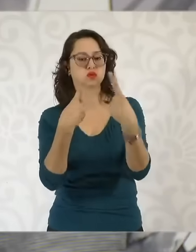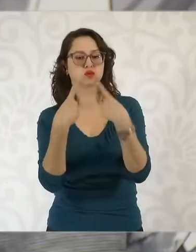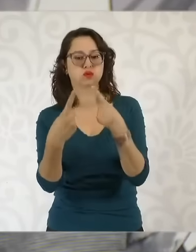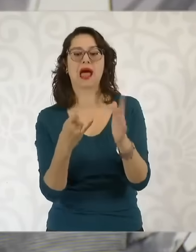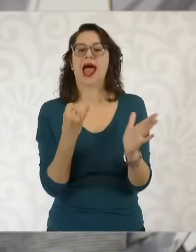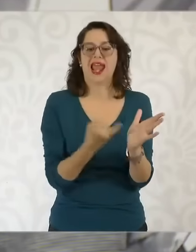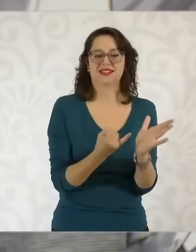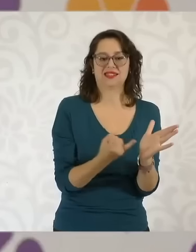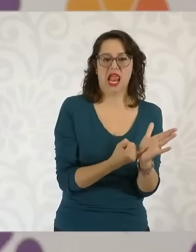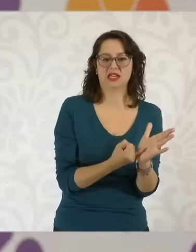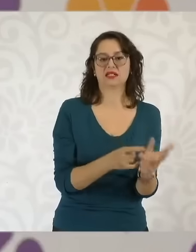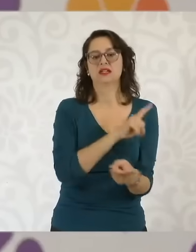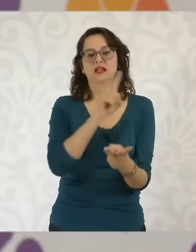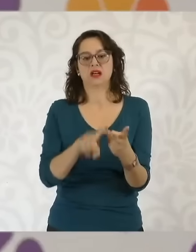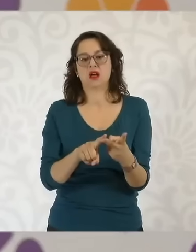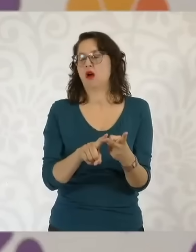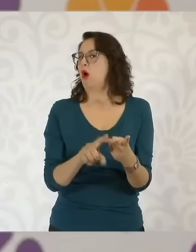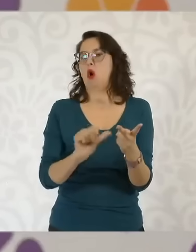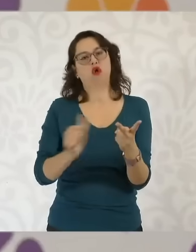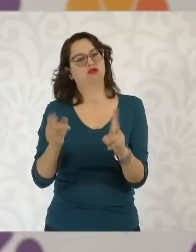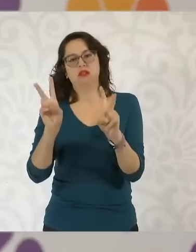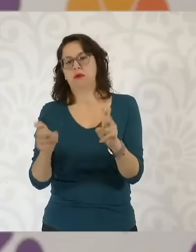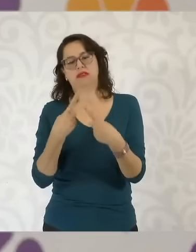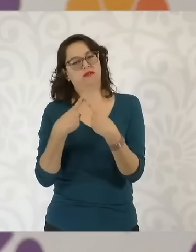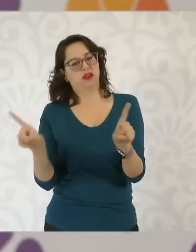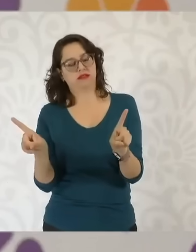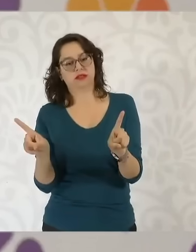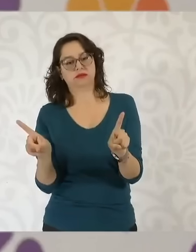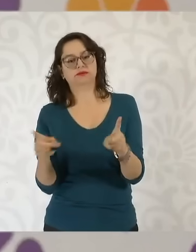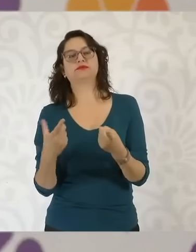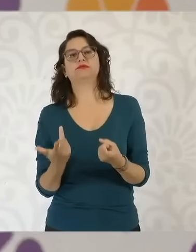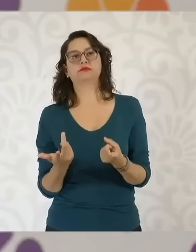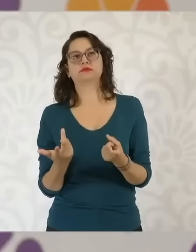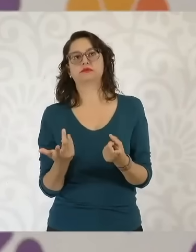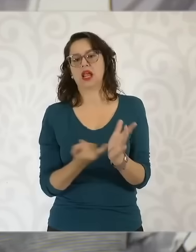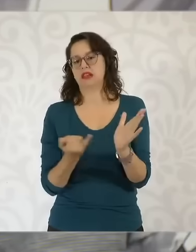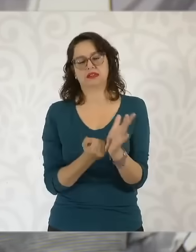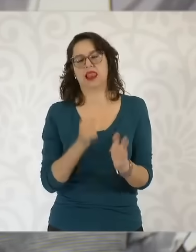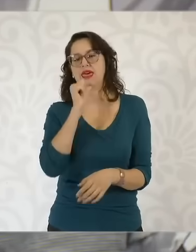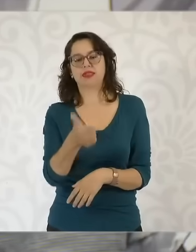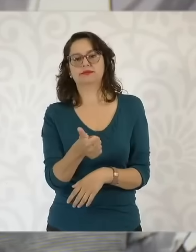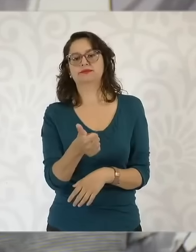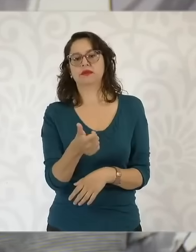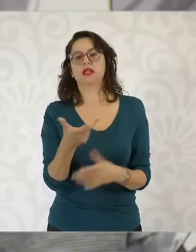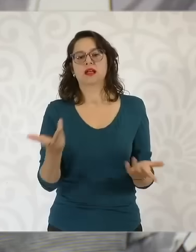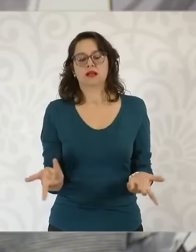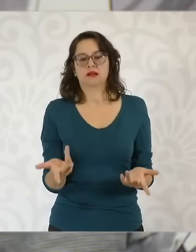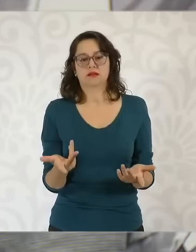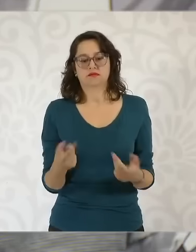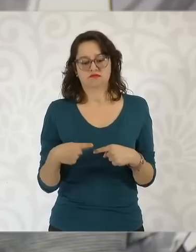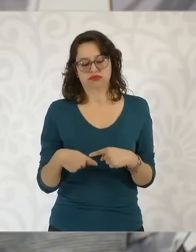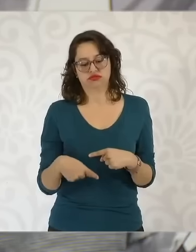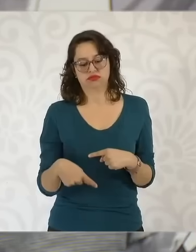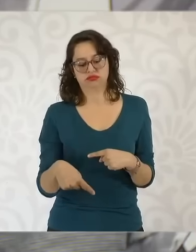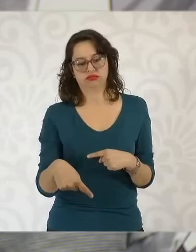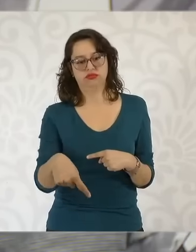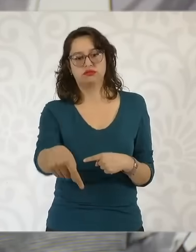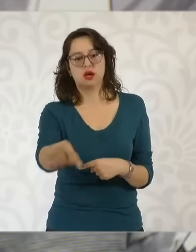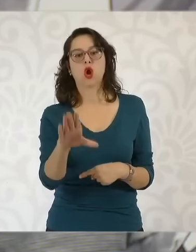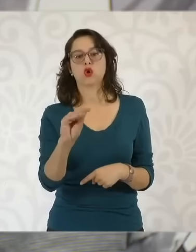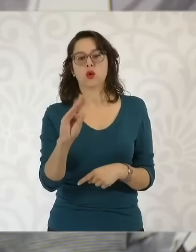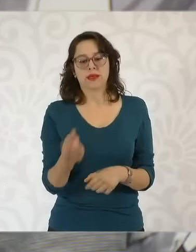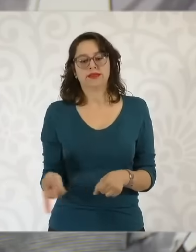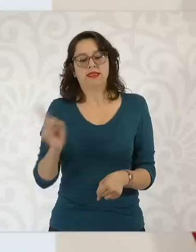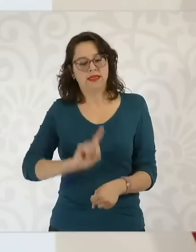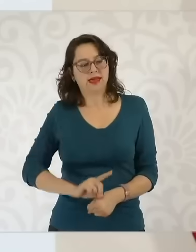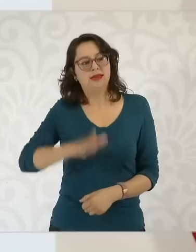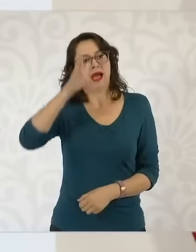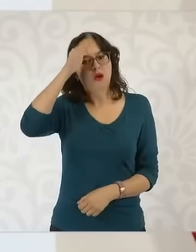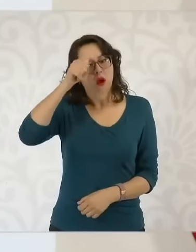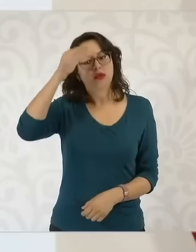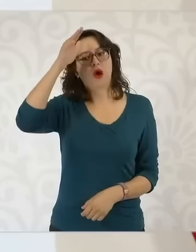otros temas son no arancelarios eh para poder llegar a un acuerdo cada vez más amplio que